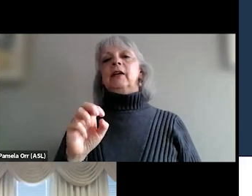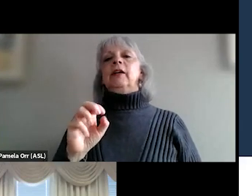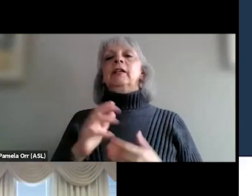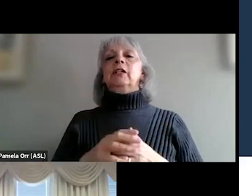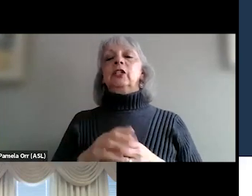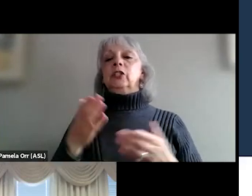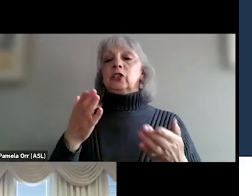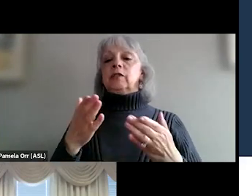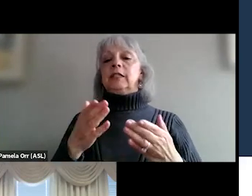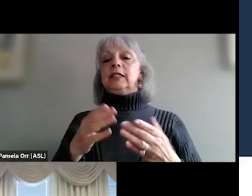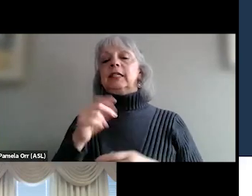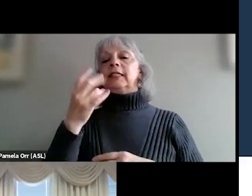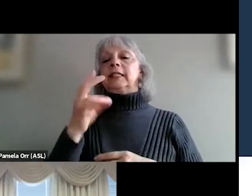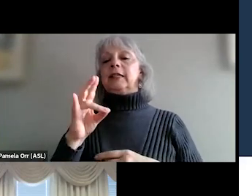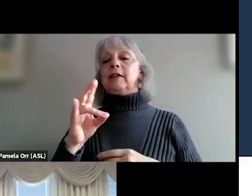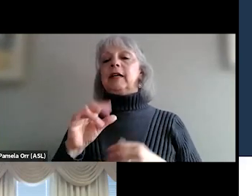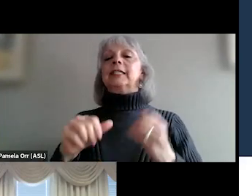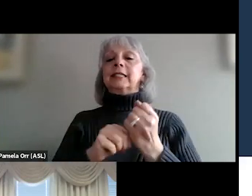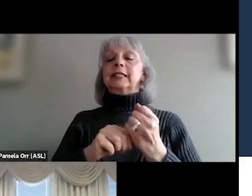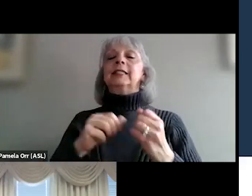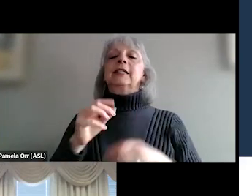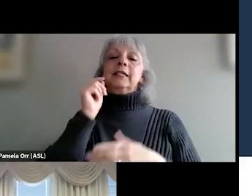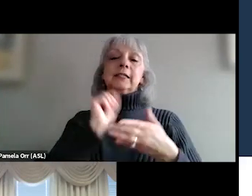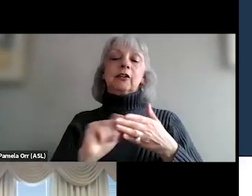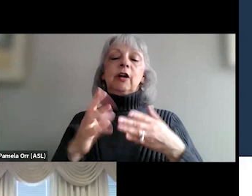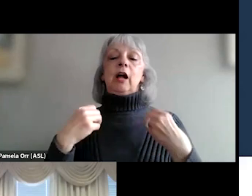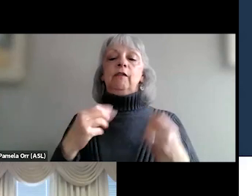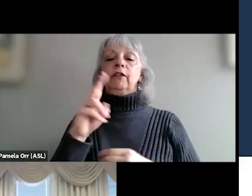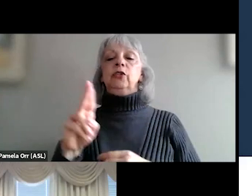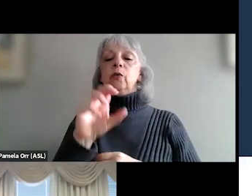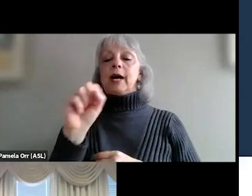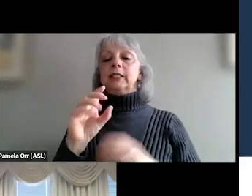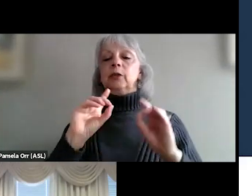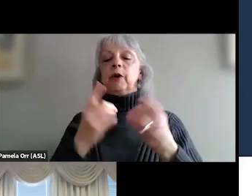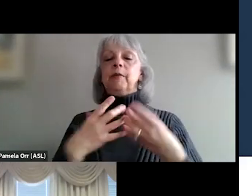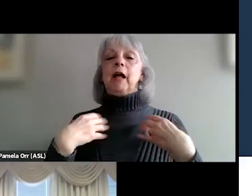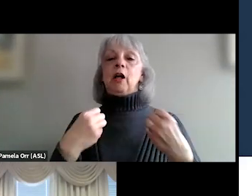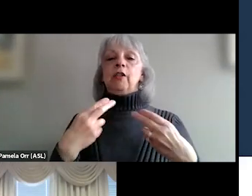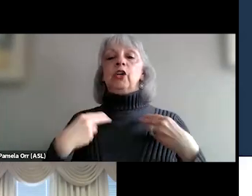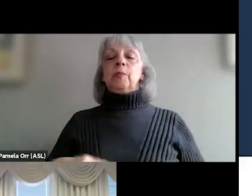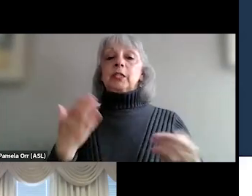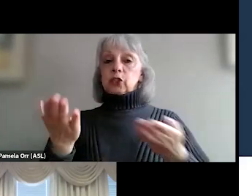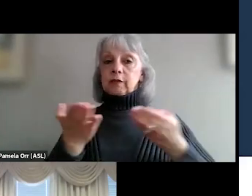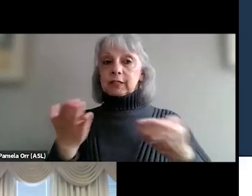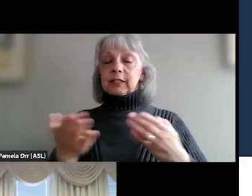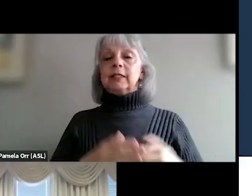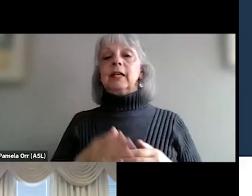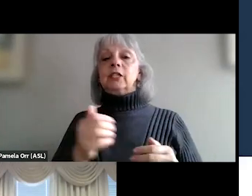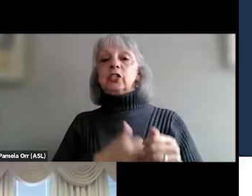sirve como la 17ª Subsecretaria de Salud del Departamento de Salud y Servicios Humanos de los Estados Unidos y jefa del Cuerpo Comisionado